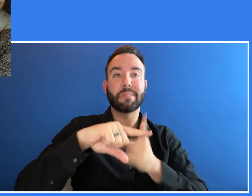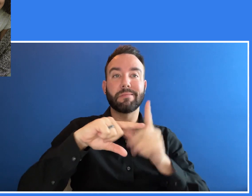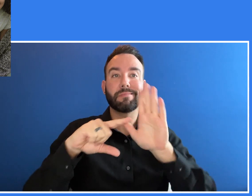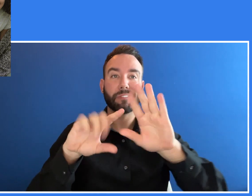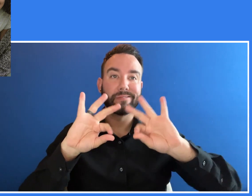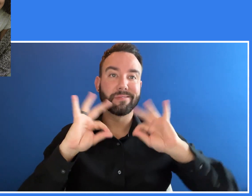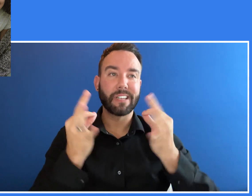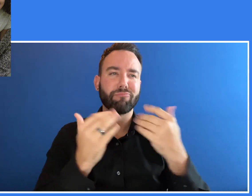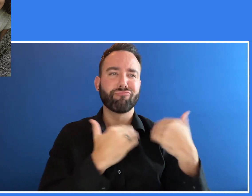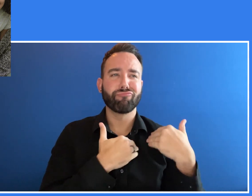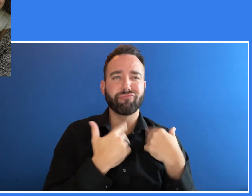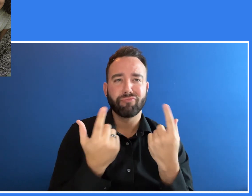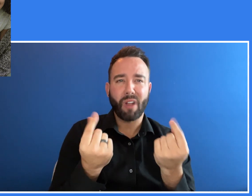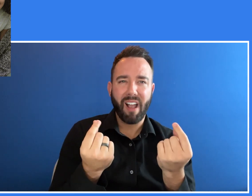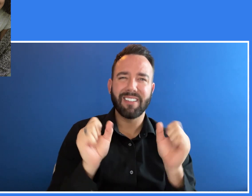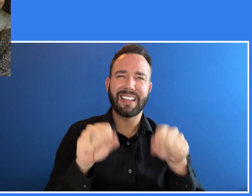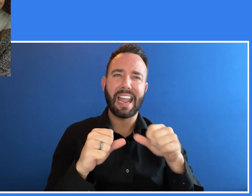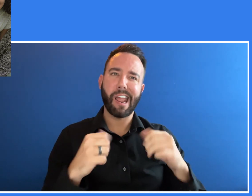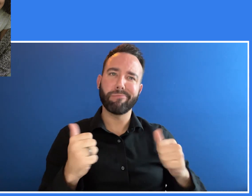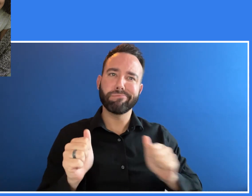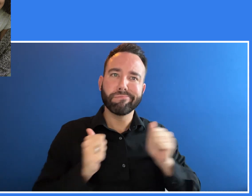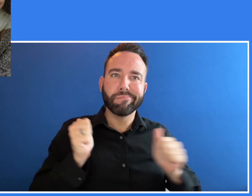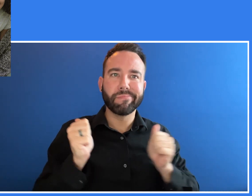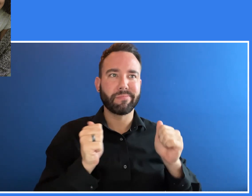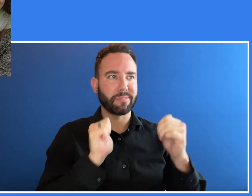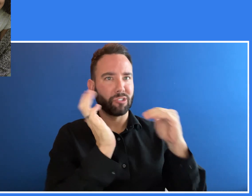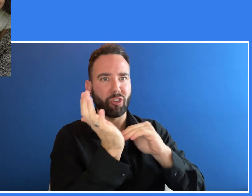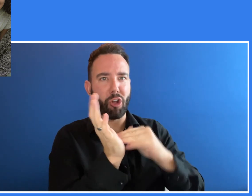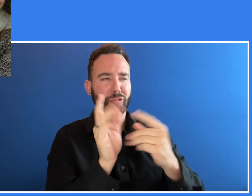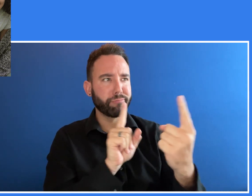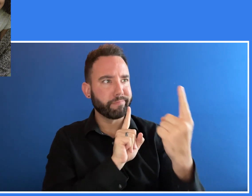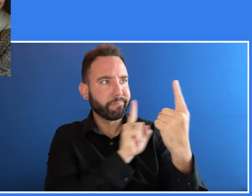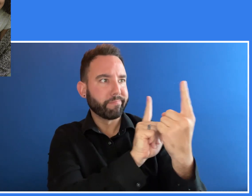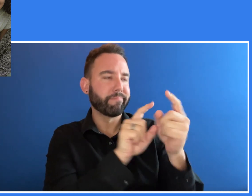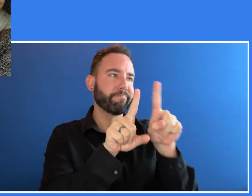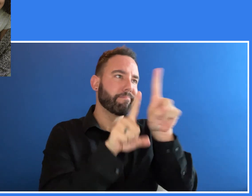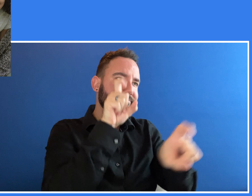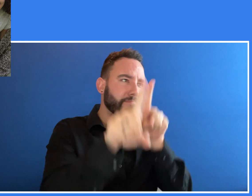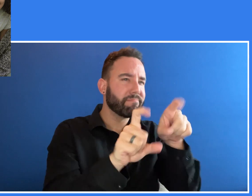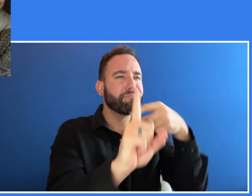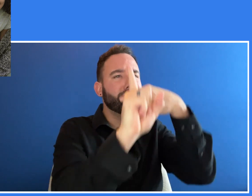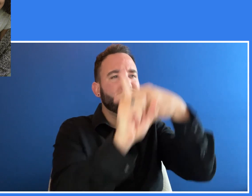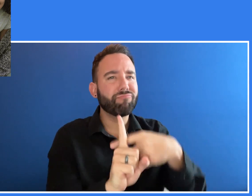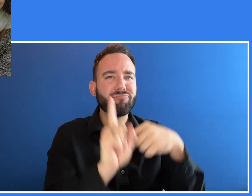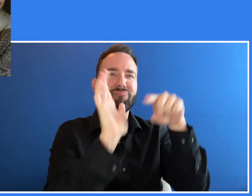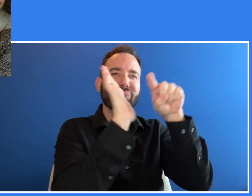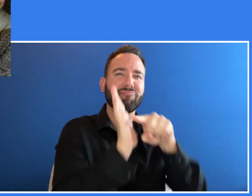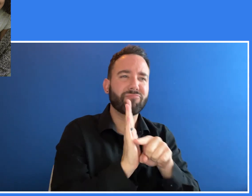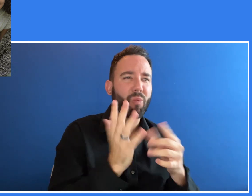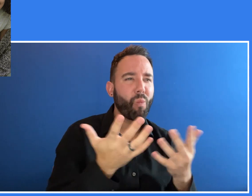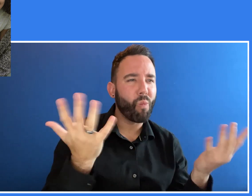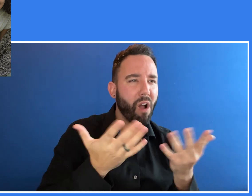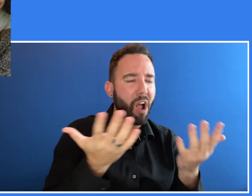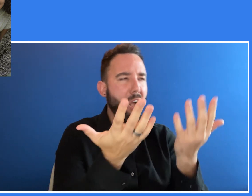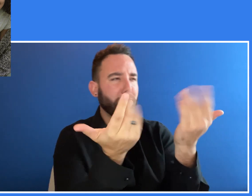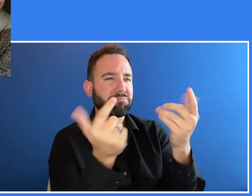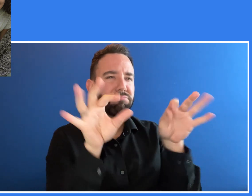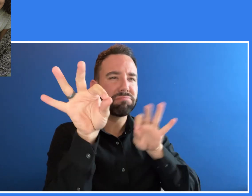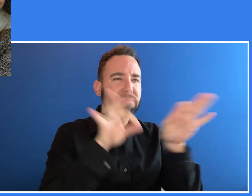Informarse sobre la hidroxicarbamida y la importancia de hacer las pruebas de detección con DTC anualmente.